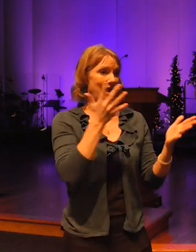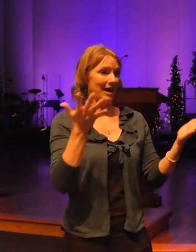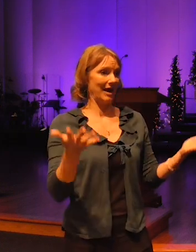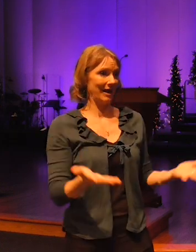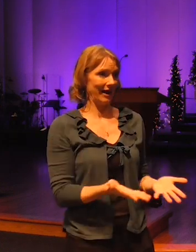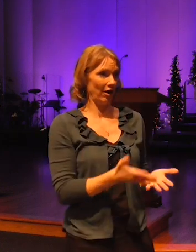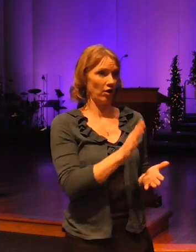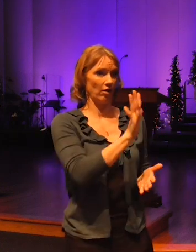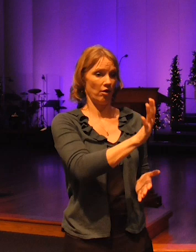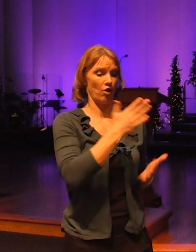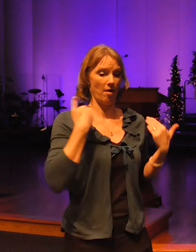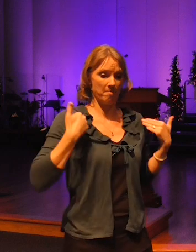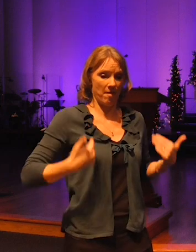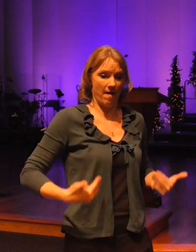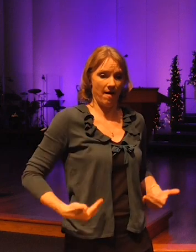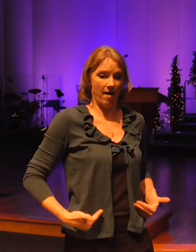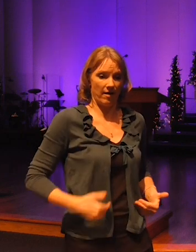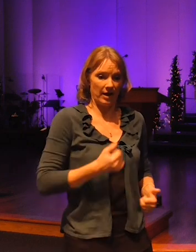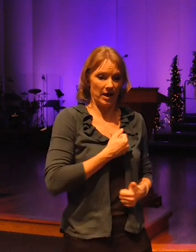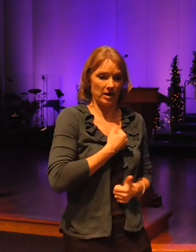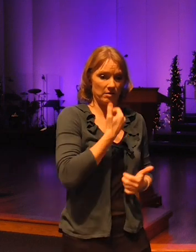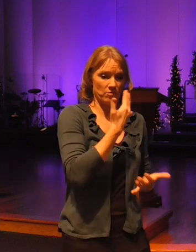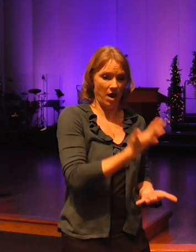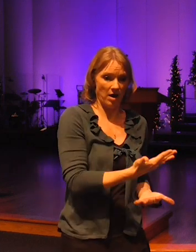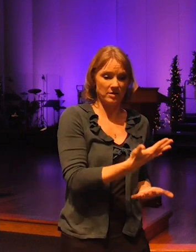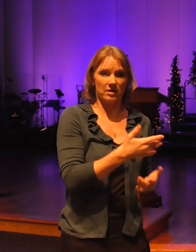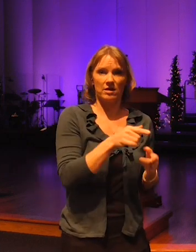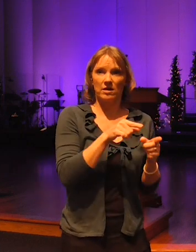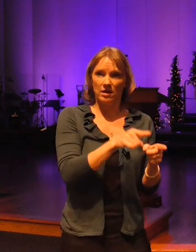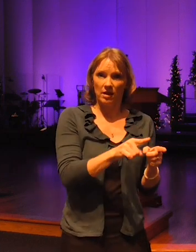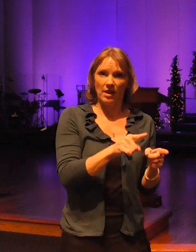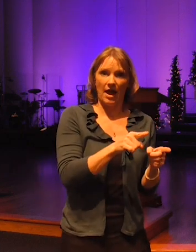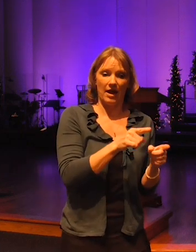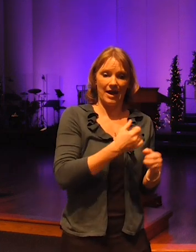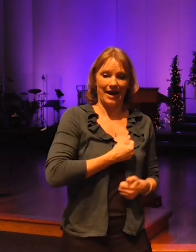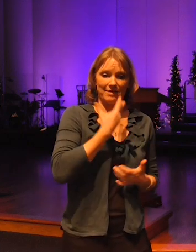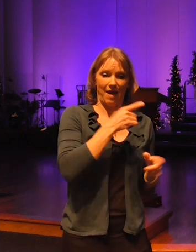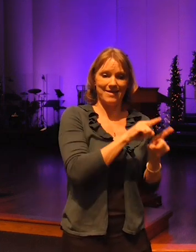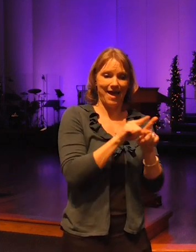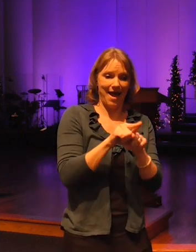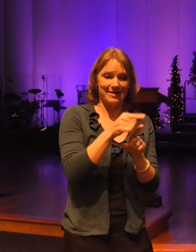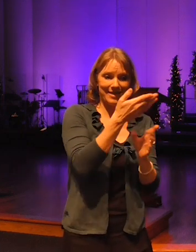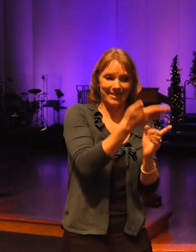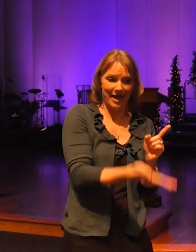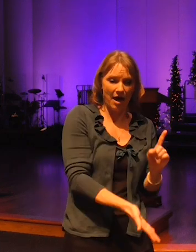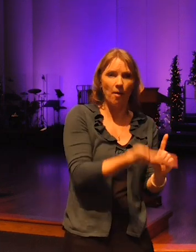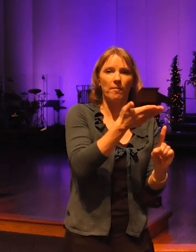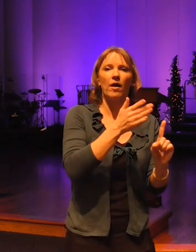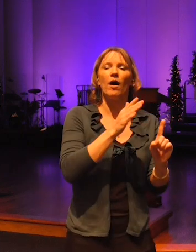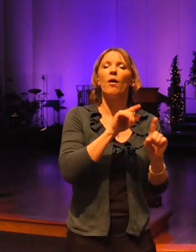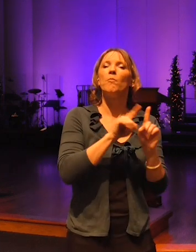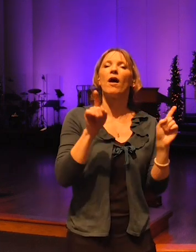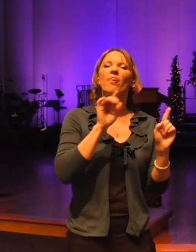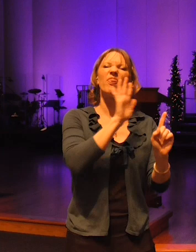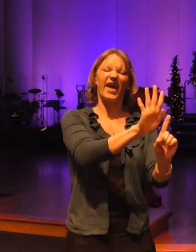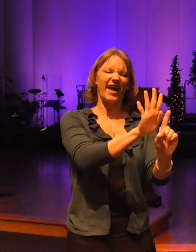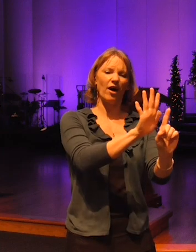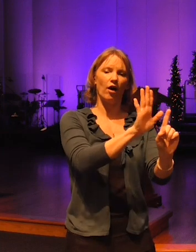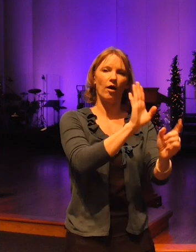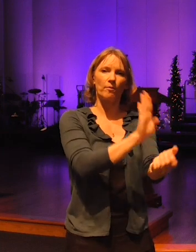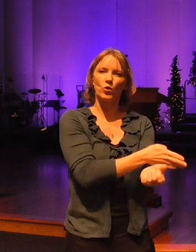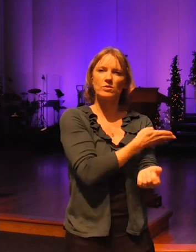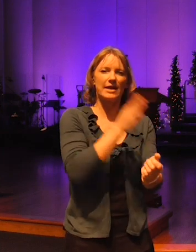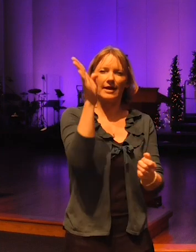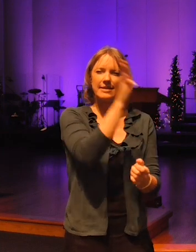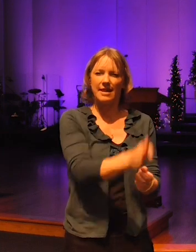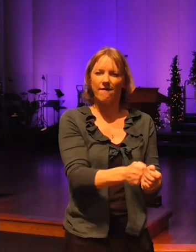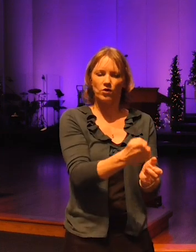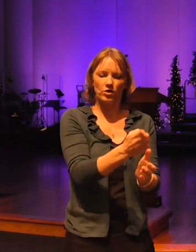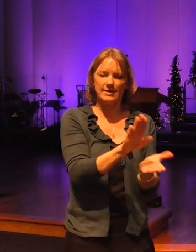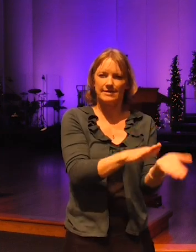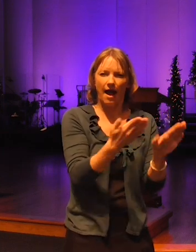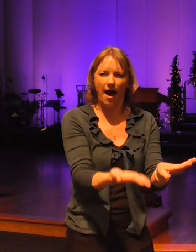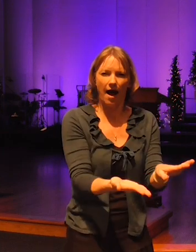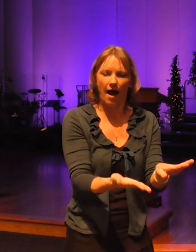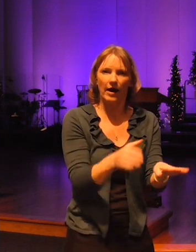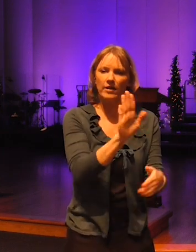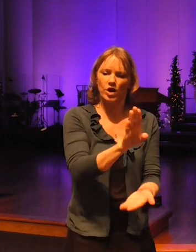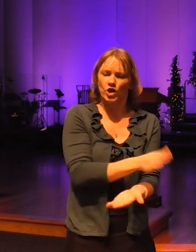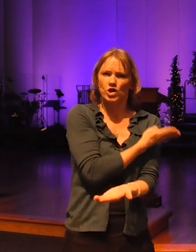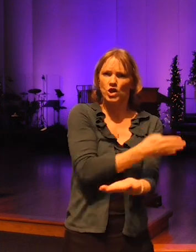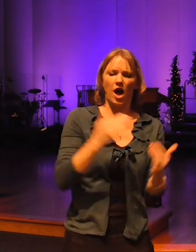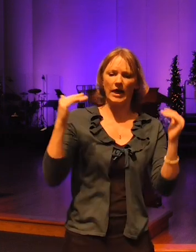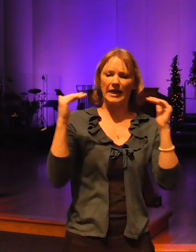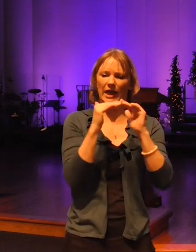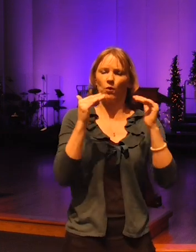que una vez expresó como él, que su música nunca murió, que su canción está tan presente como siempre y